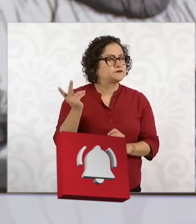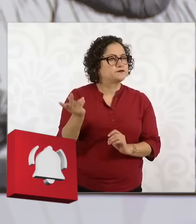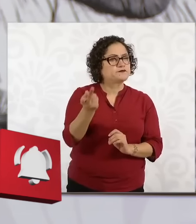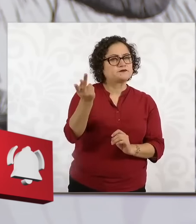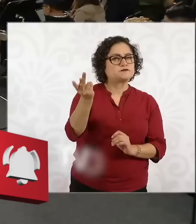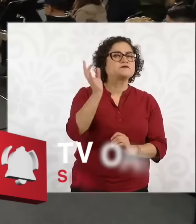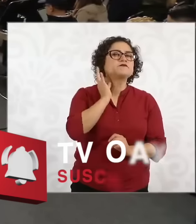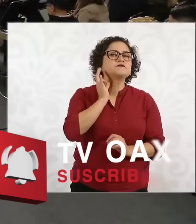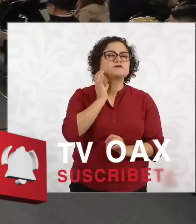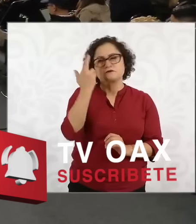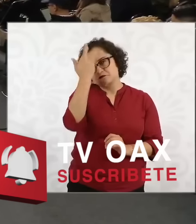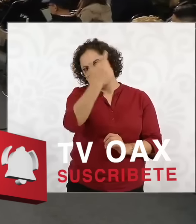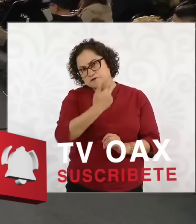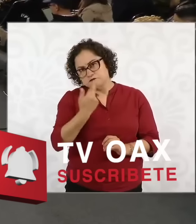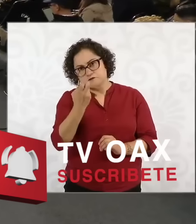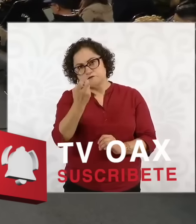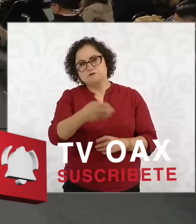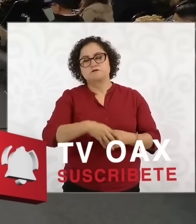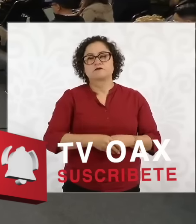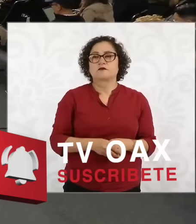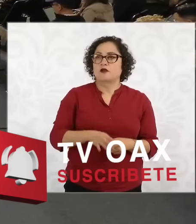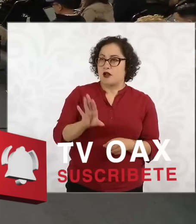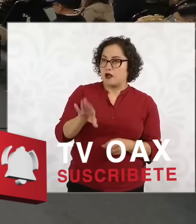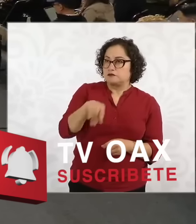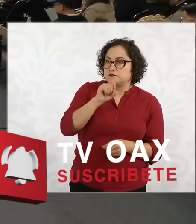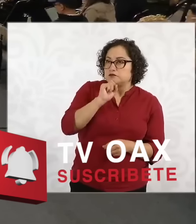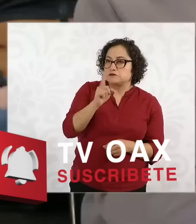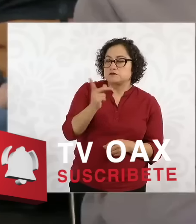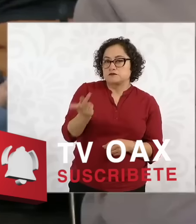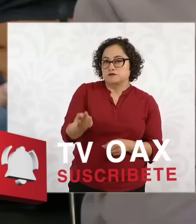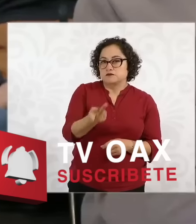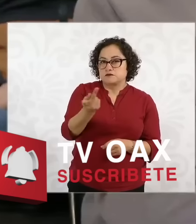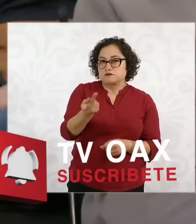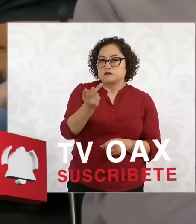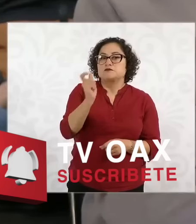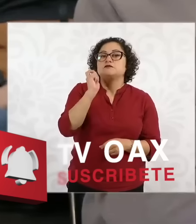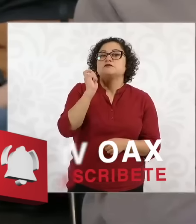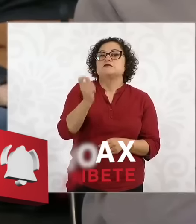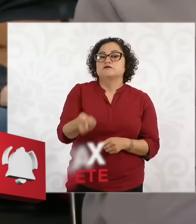Eh, preguntarle también, digo, por ese en ese contexto, los Ángeles Times publicó